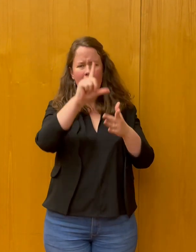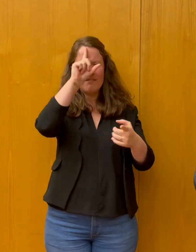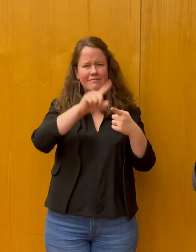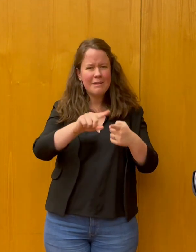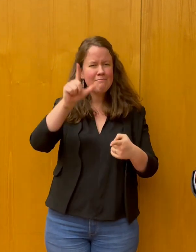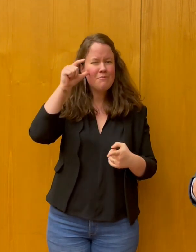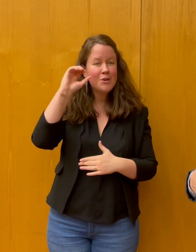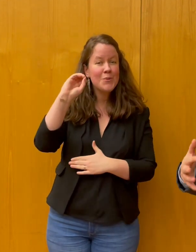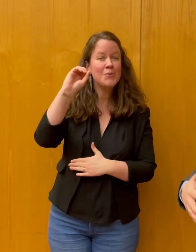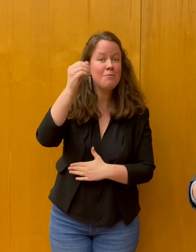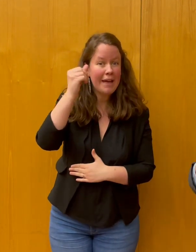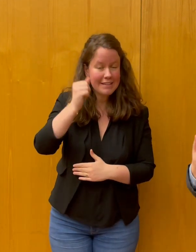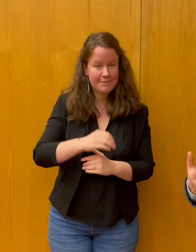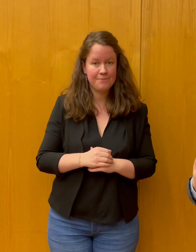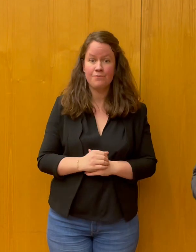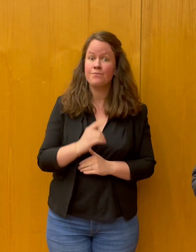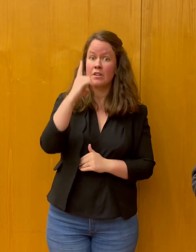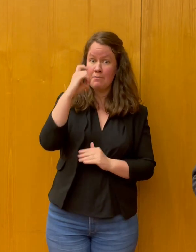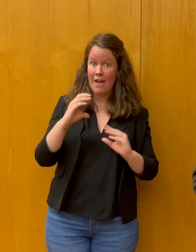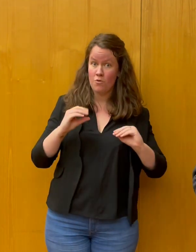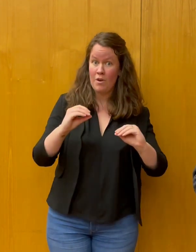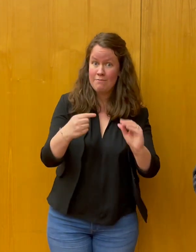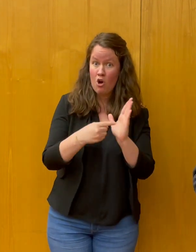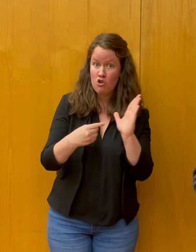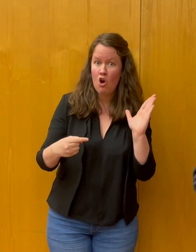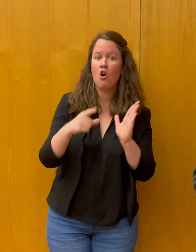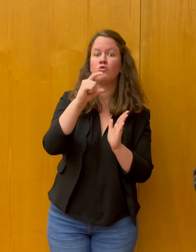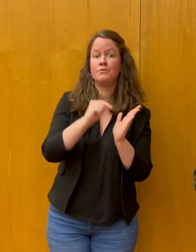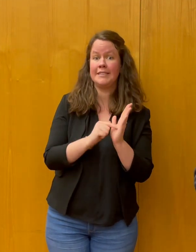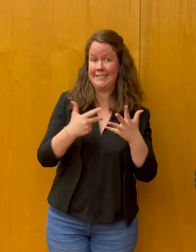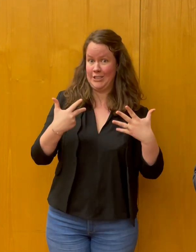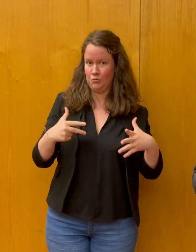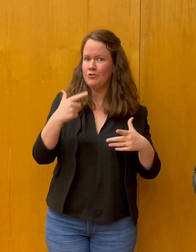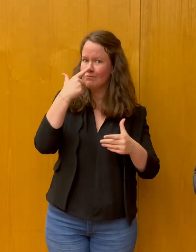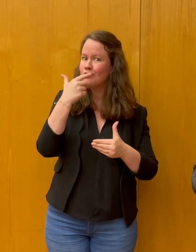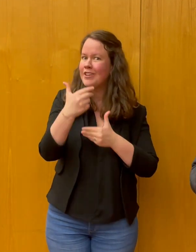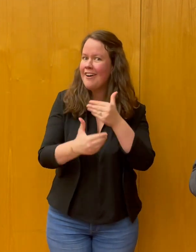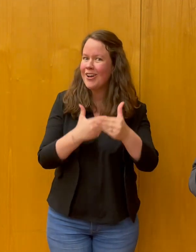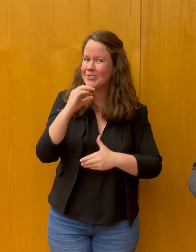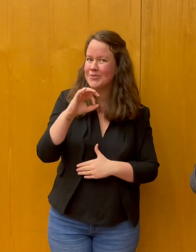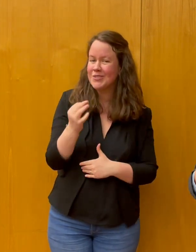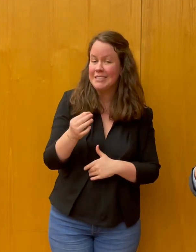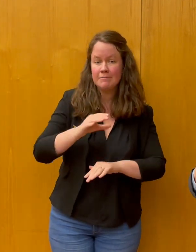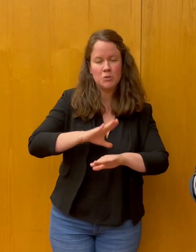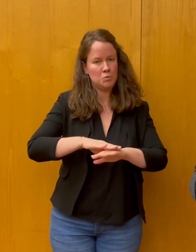des choses ont été faites, il y a eu des avancées. Mais force est de constater que nous ne sommes pas allés assez loin. Il y a des entreprises qui ne sont